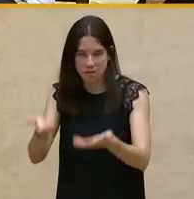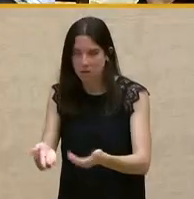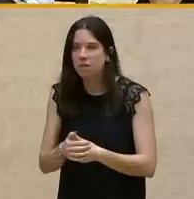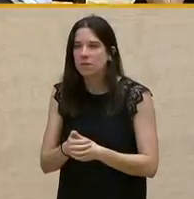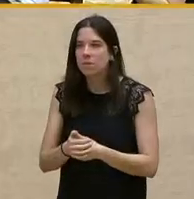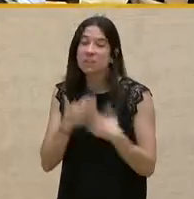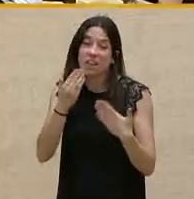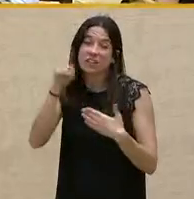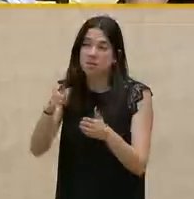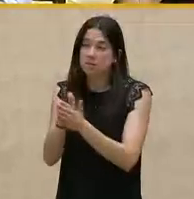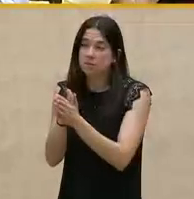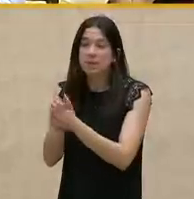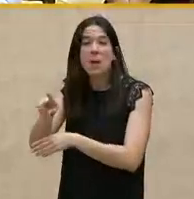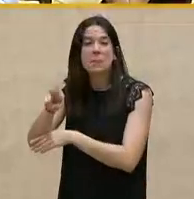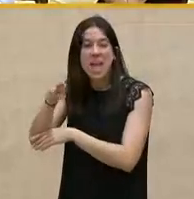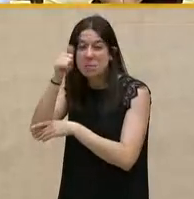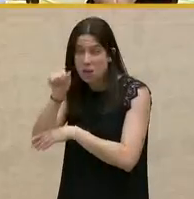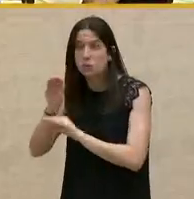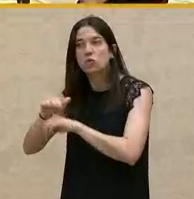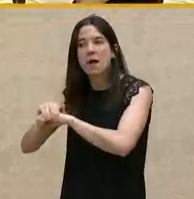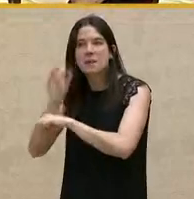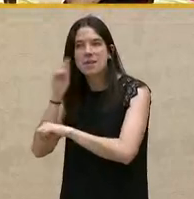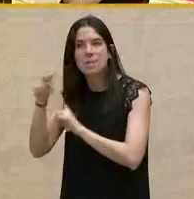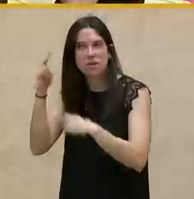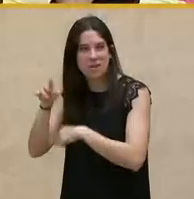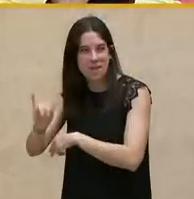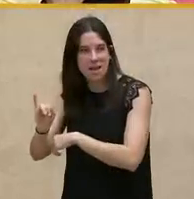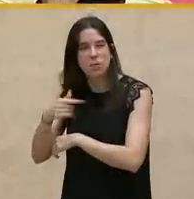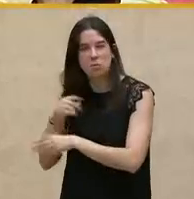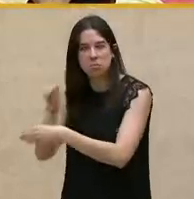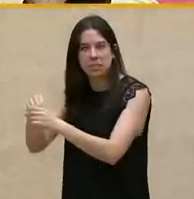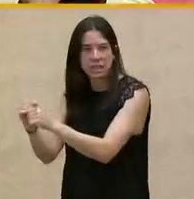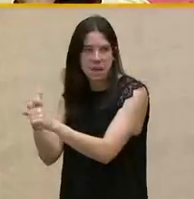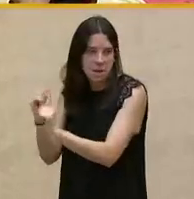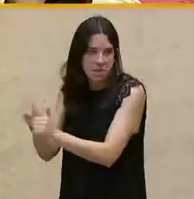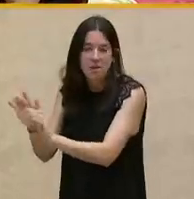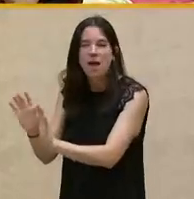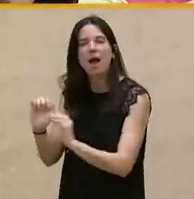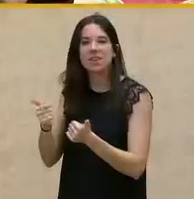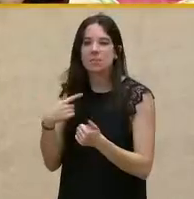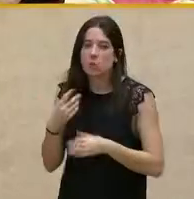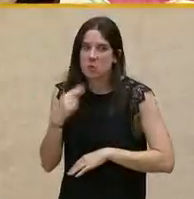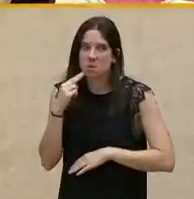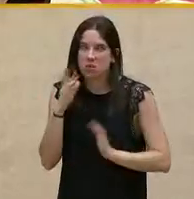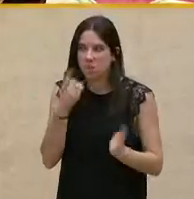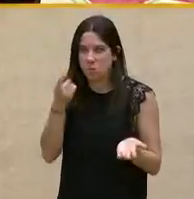hermano tenía una amiga que tenía una peluquería y le daba miedo a contratar a una persona. Cómo